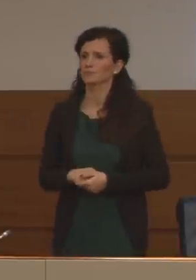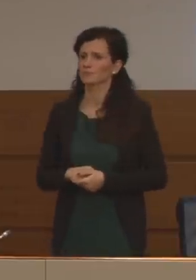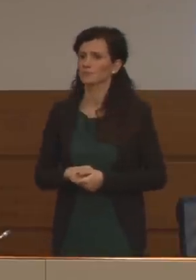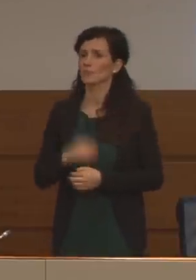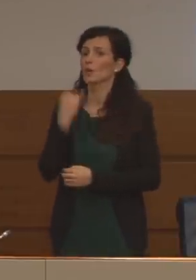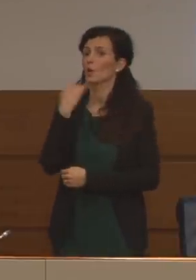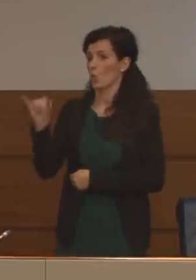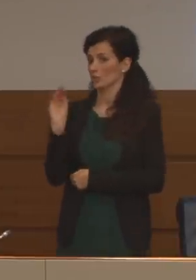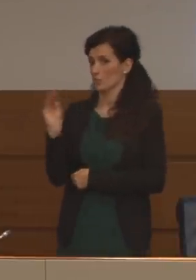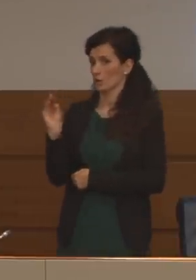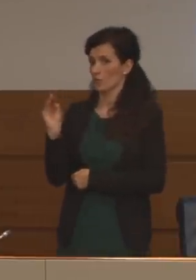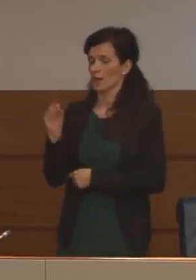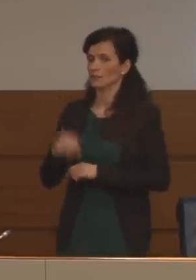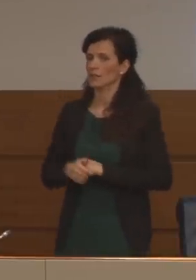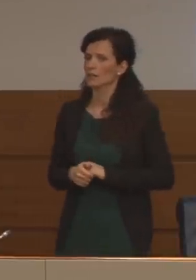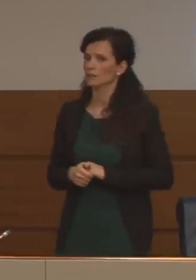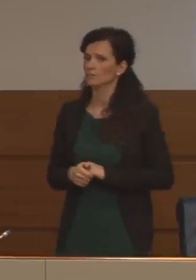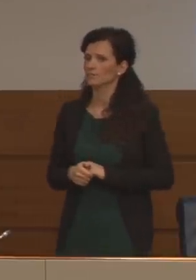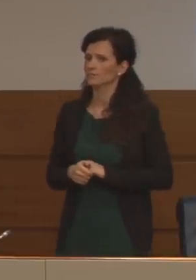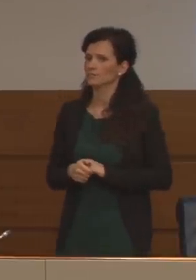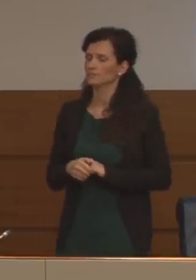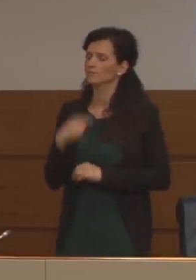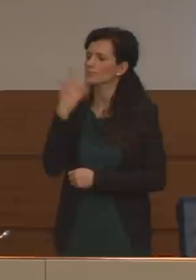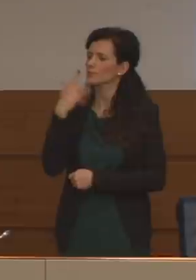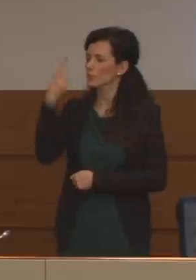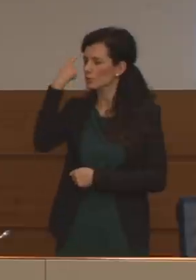(domanda giornalista) Volevo sapere se la protezione civile ha già